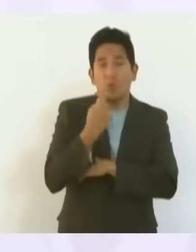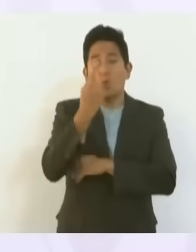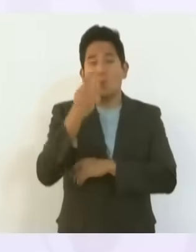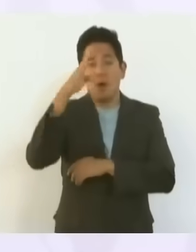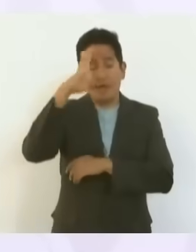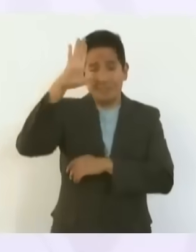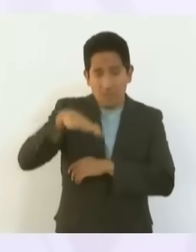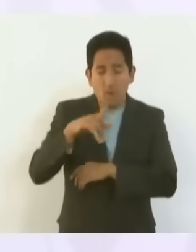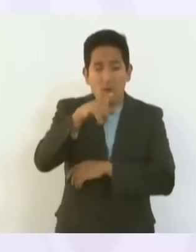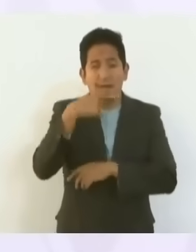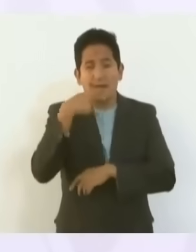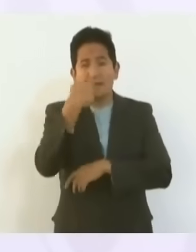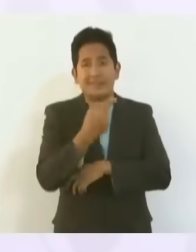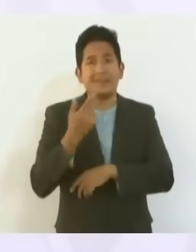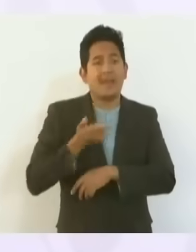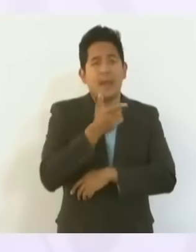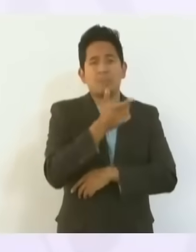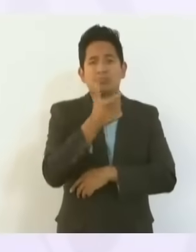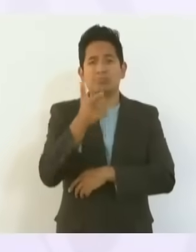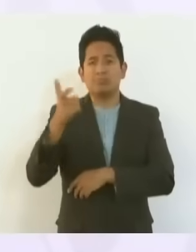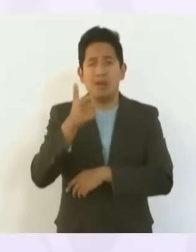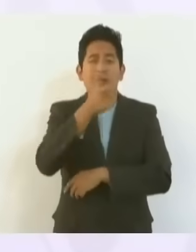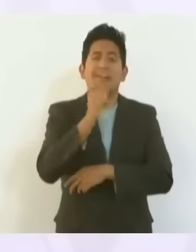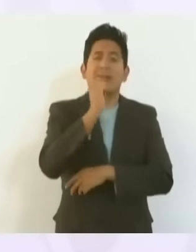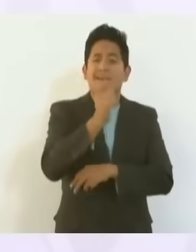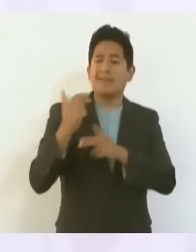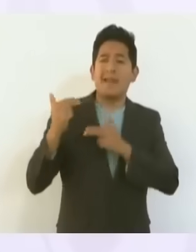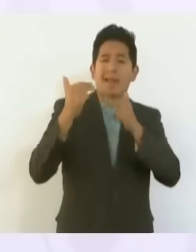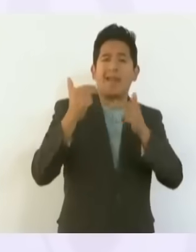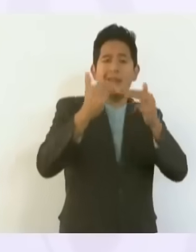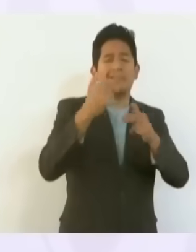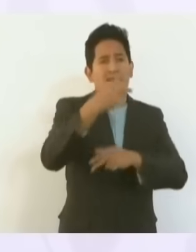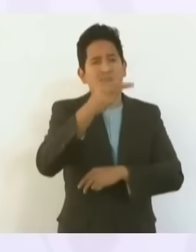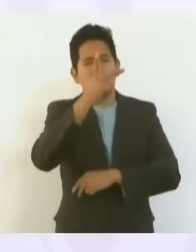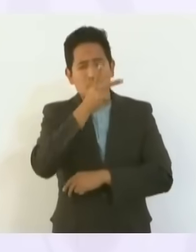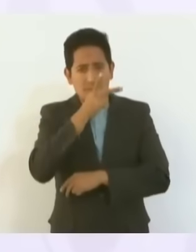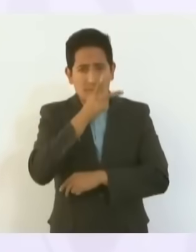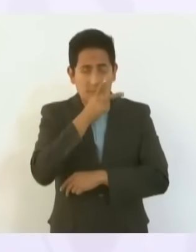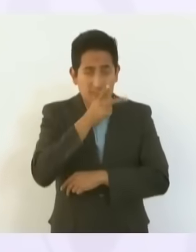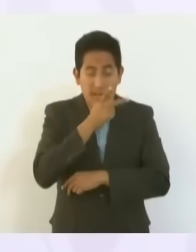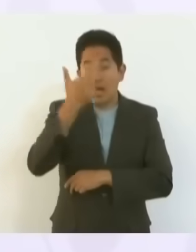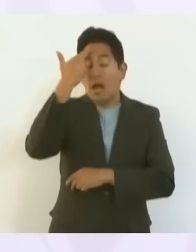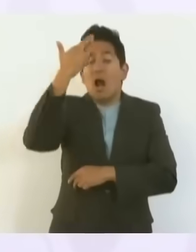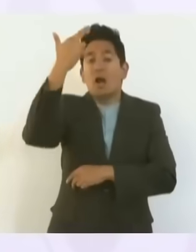que entregaba el revólver heredado de su padre. Porque prefiero cuidar a mi hijo que guardar un